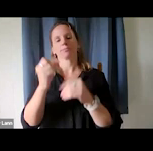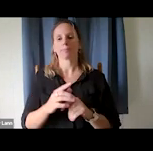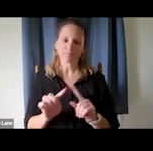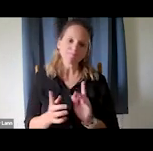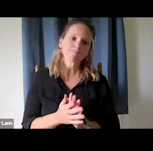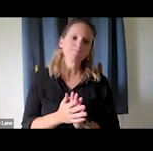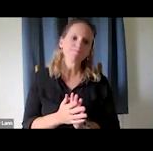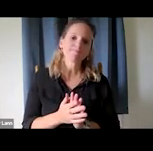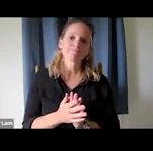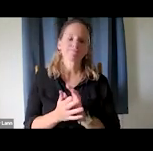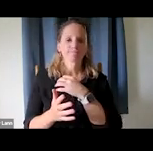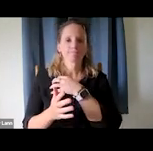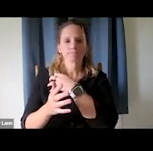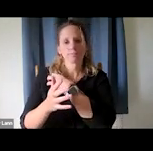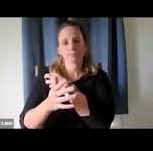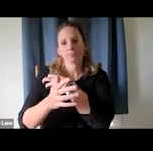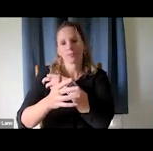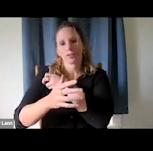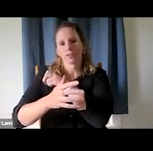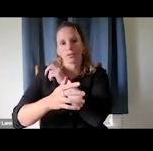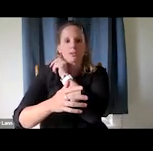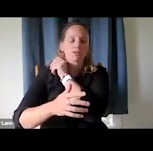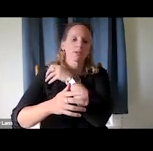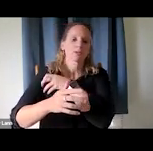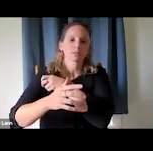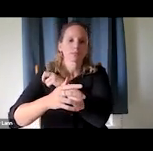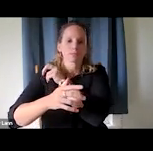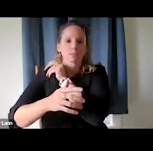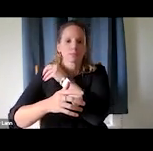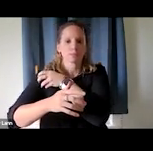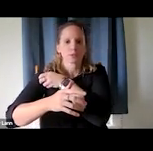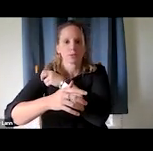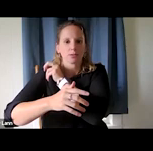¿Cuál es el objetivo de la sección de consumo de sustancias dentro de este objetivo mayor de proporcionar